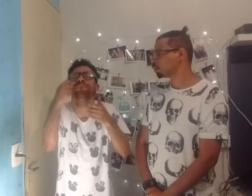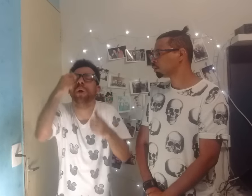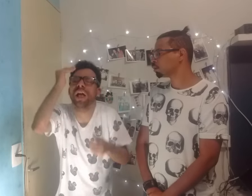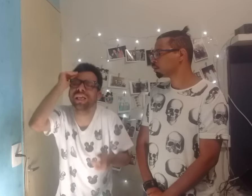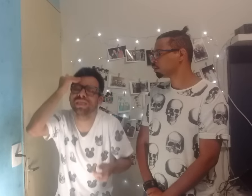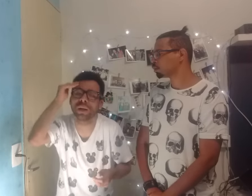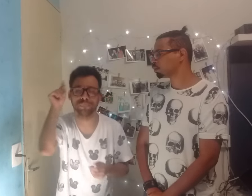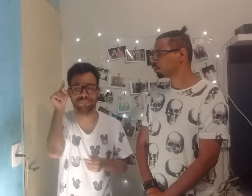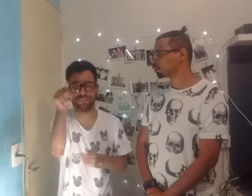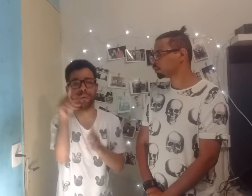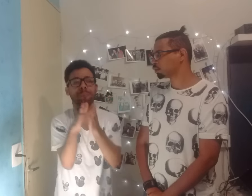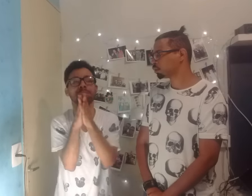entende!!